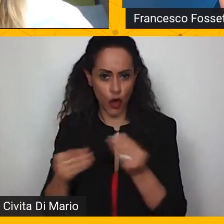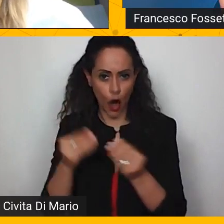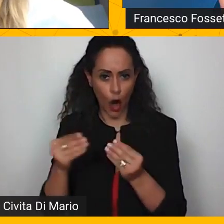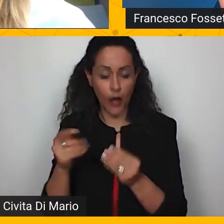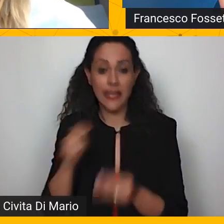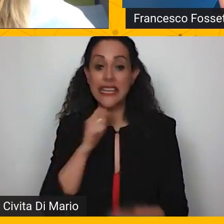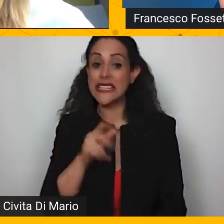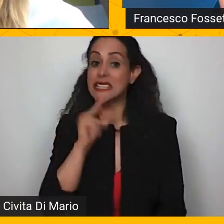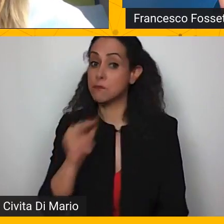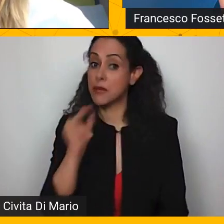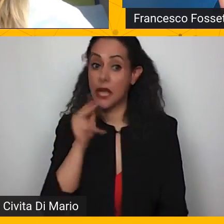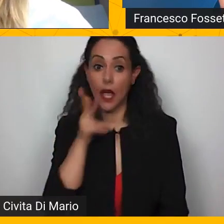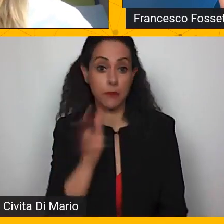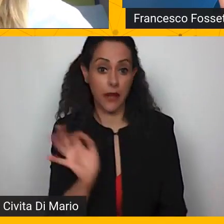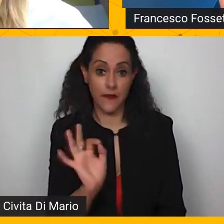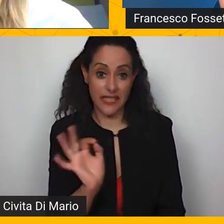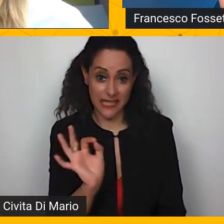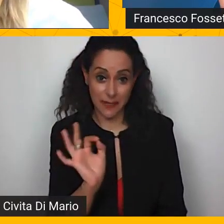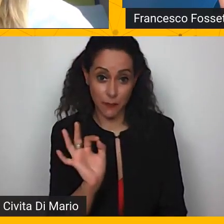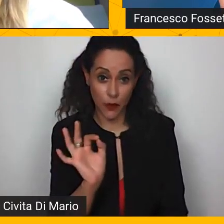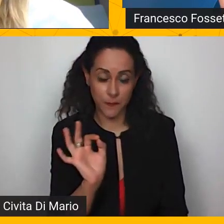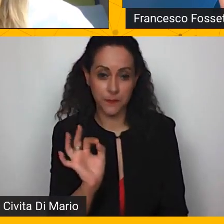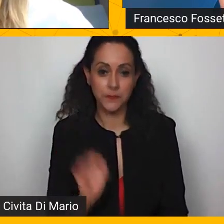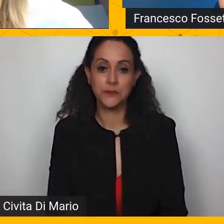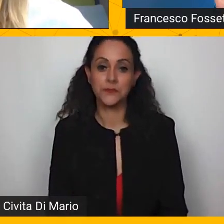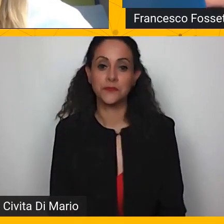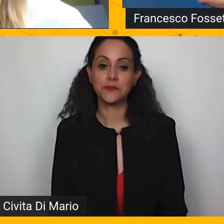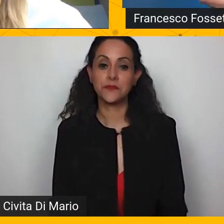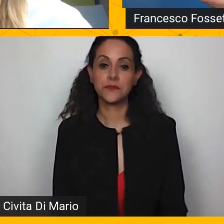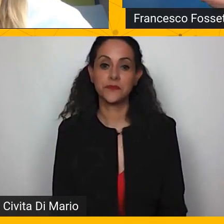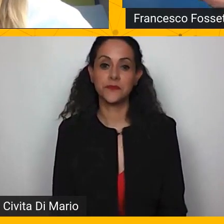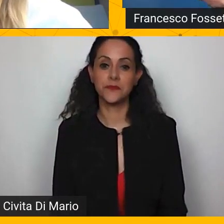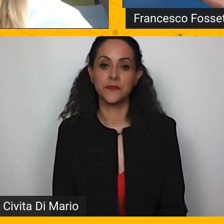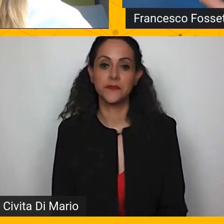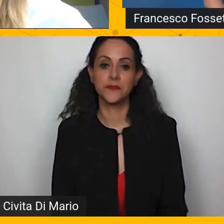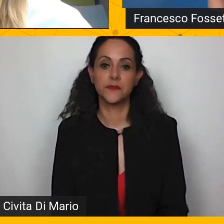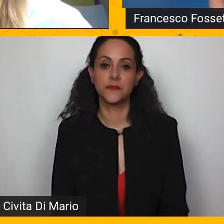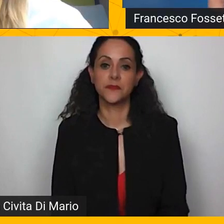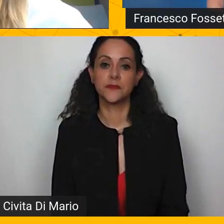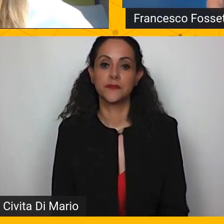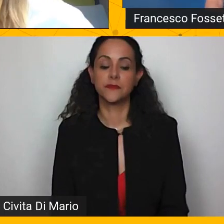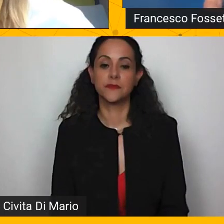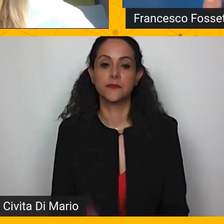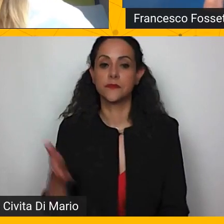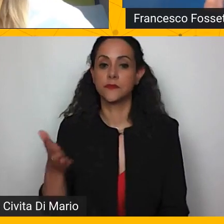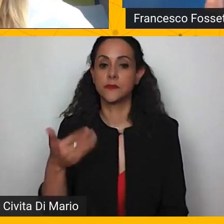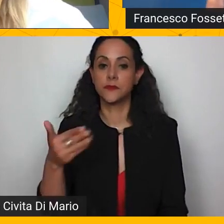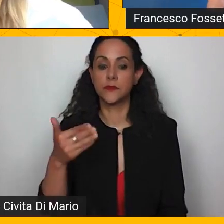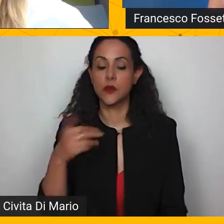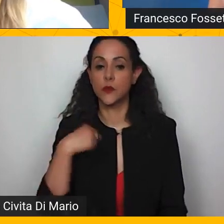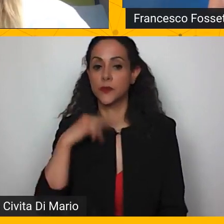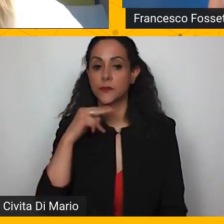bravissimo speaker eh e quindi